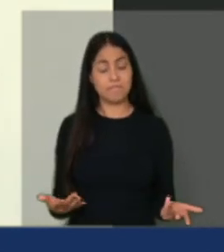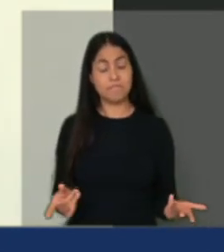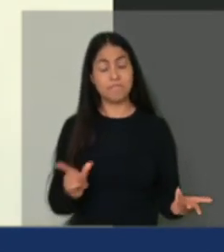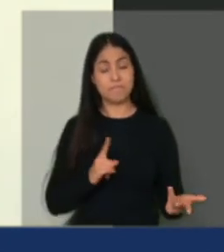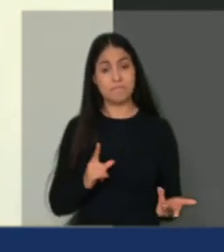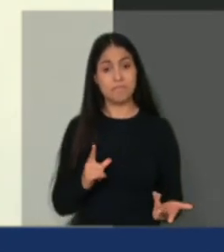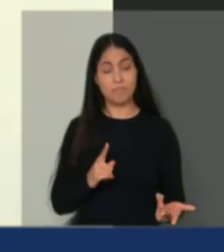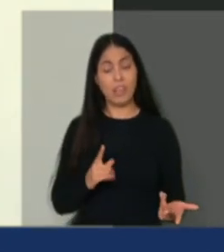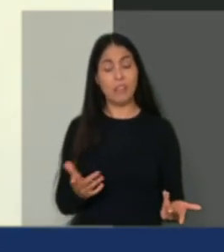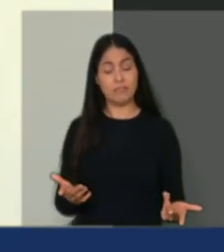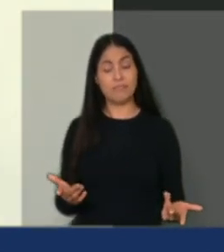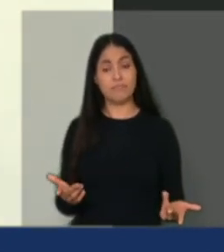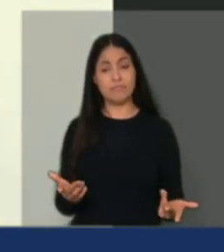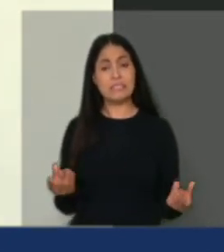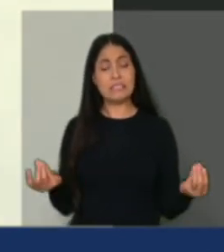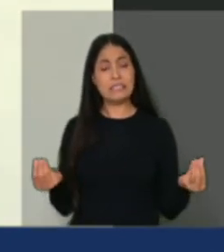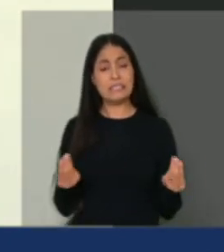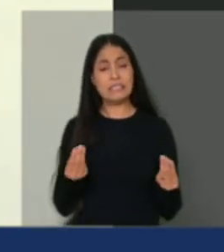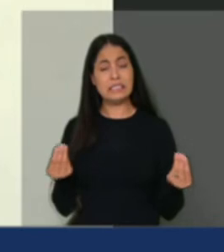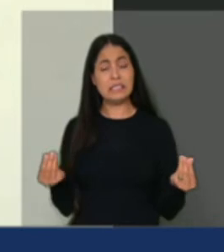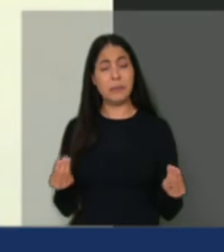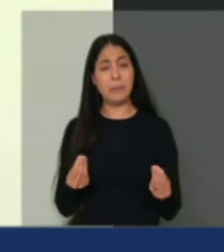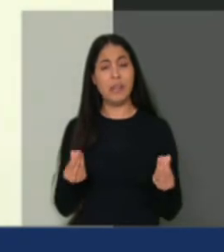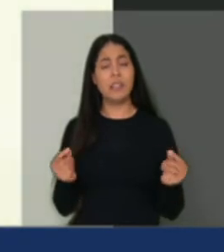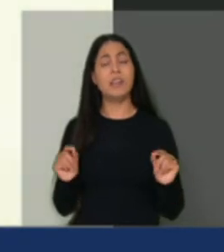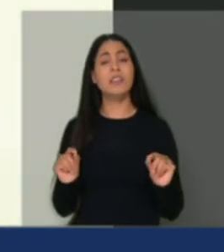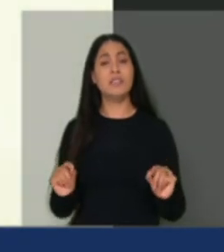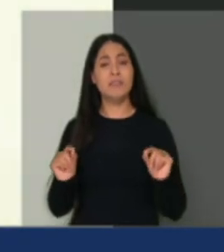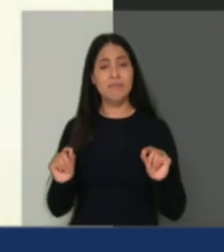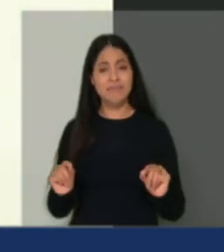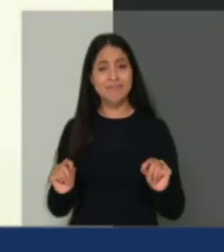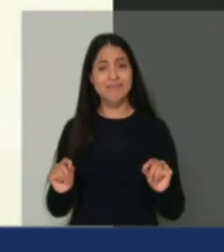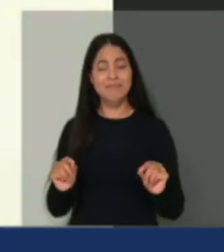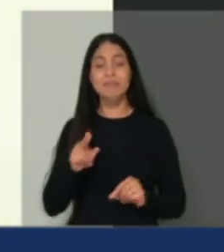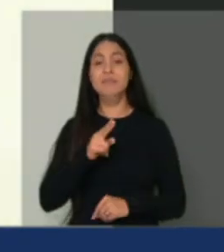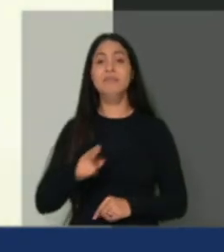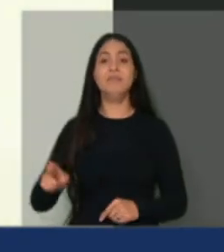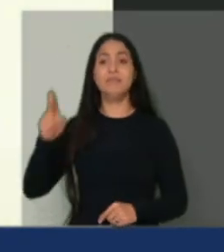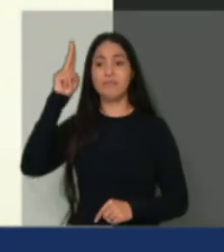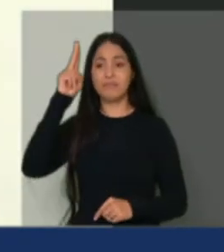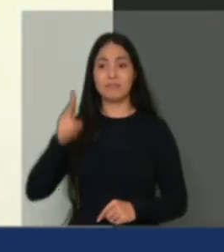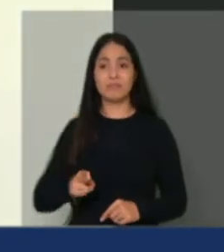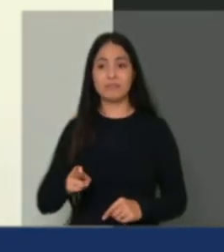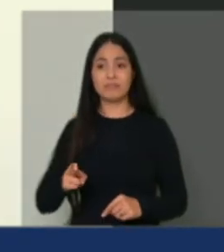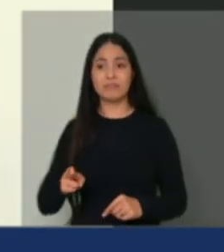SENSIBILIDADE DE VER O VERDADEIRO PASTOR QUE CUIDA DO SEU REBANHO, E PASTOR QUE CUIDA DO SEU REBANHO ESTÁ